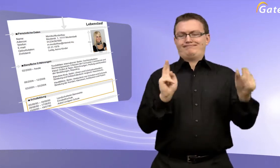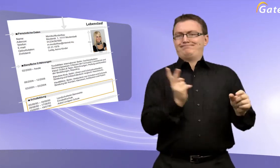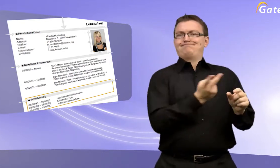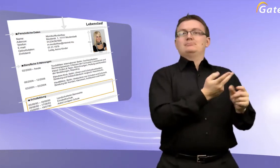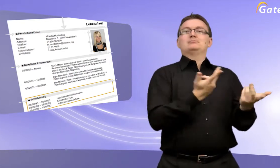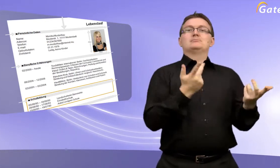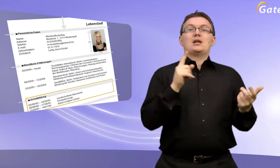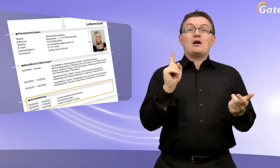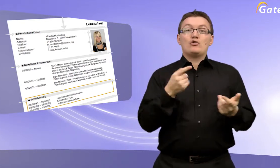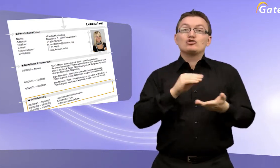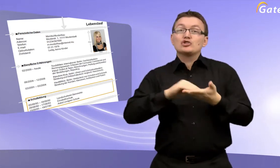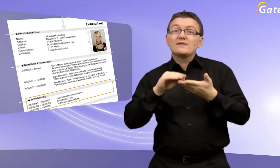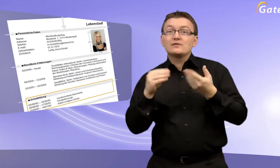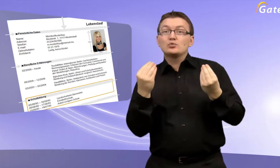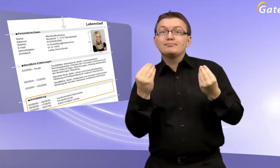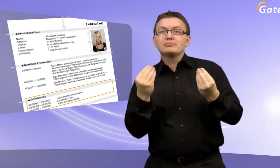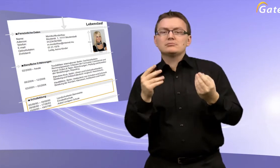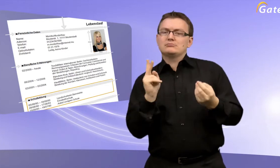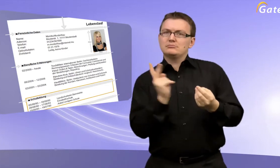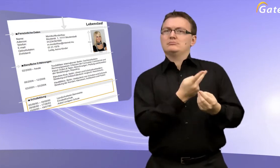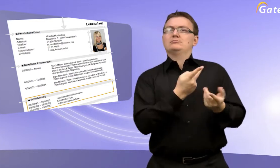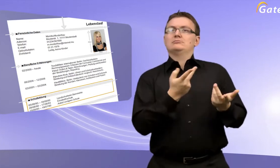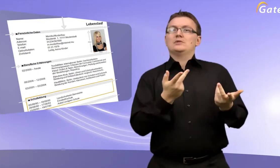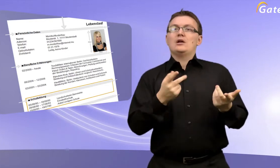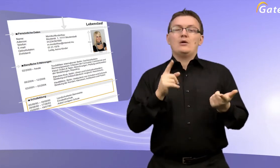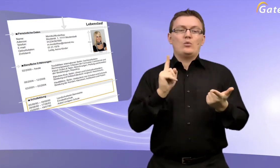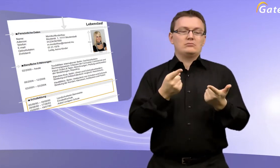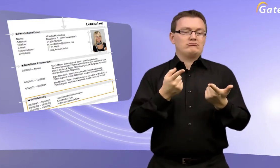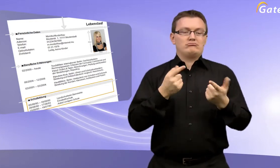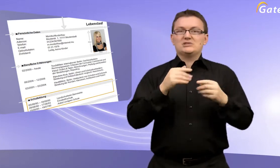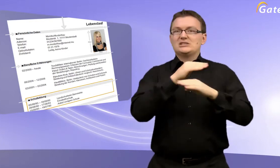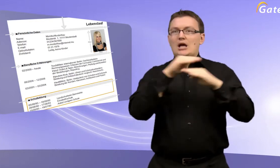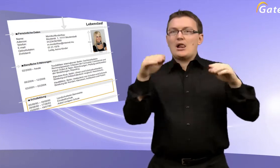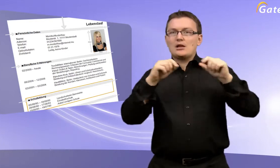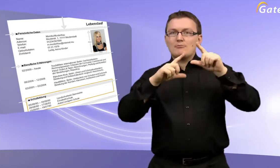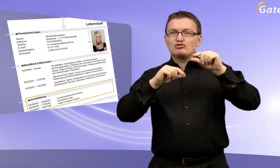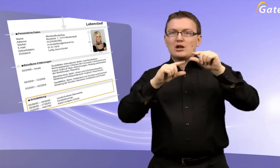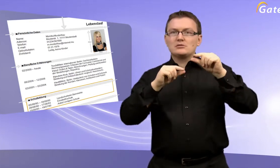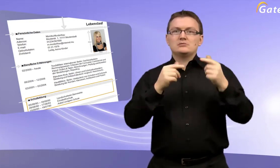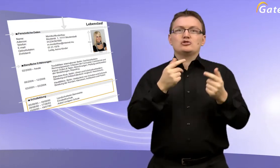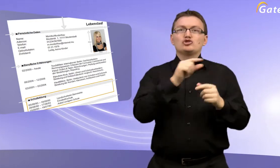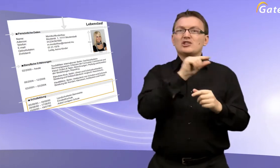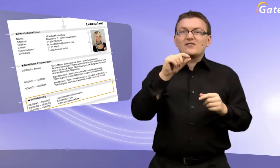durch die Nutzung desselben Schrifttyps, der Zeilenabstände, der Schriftgröße und